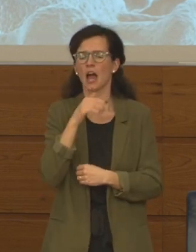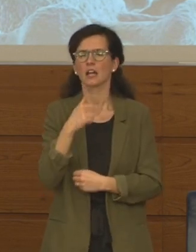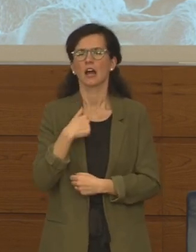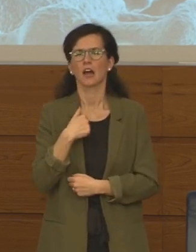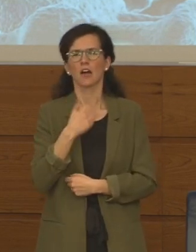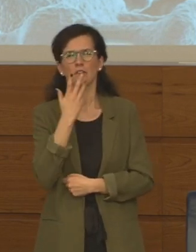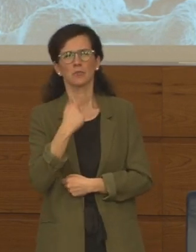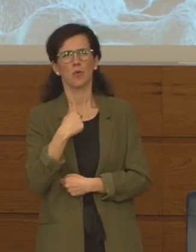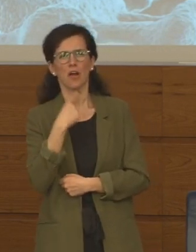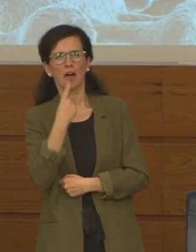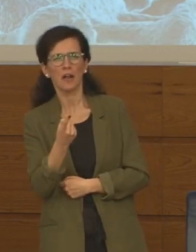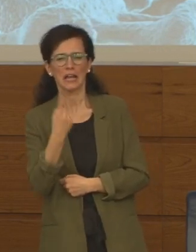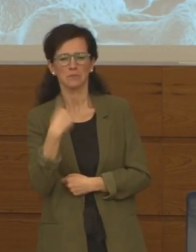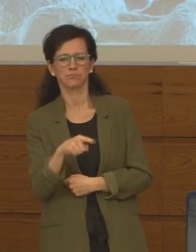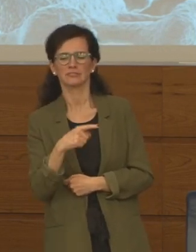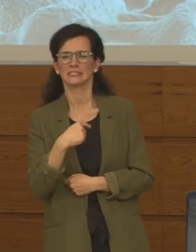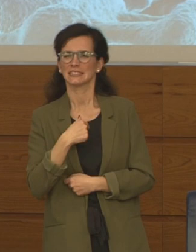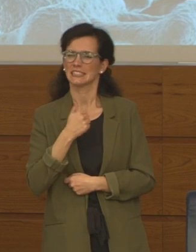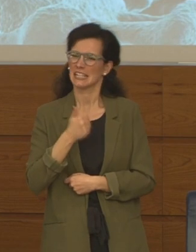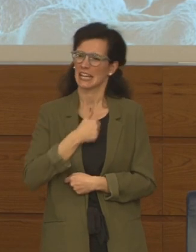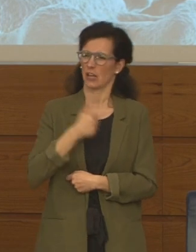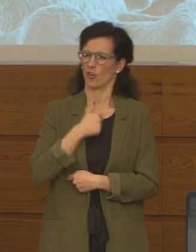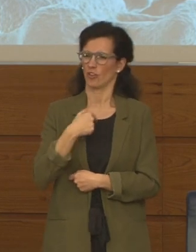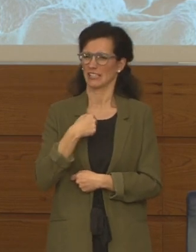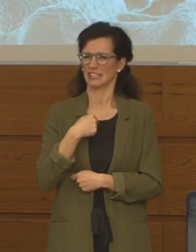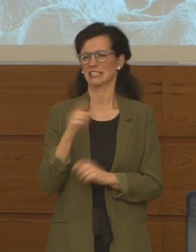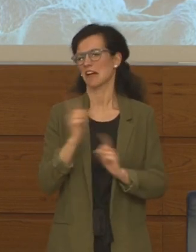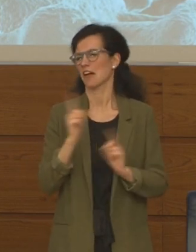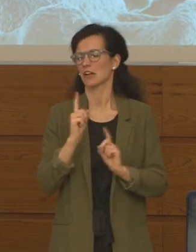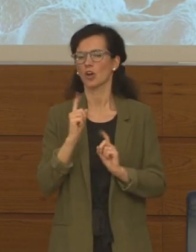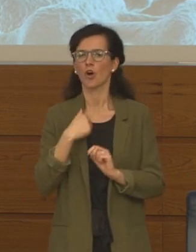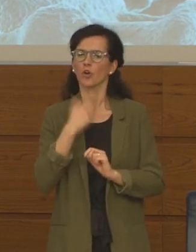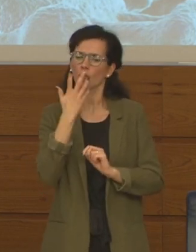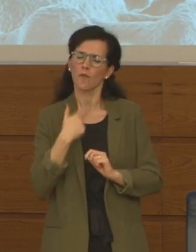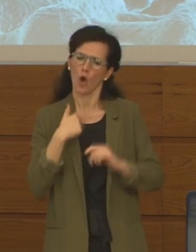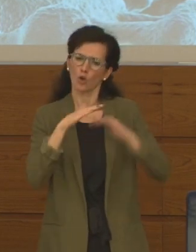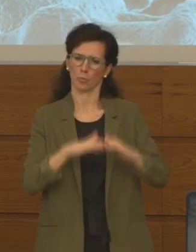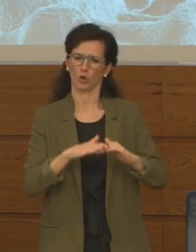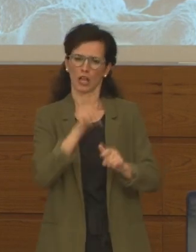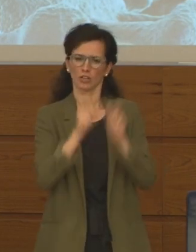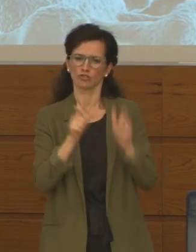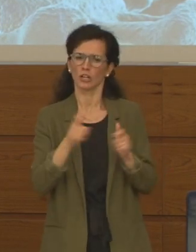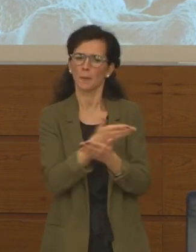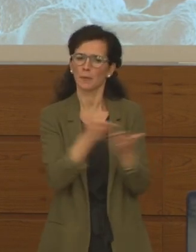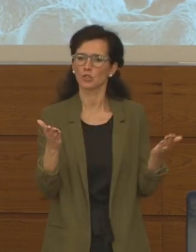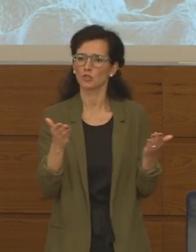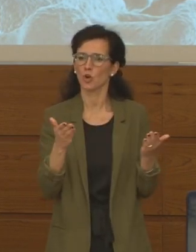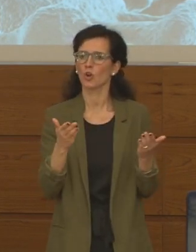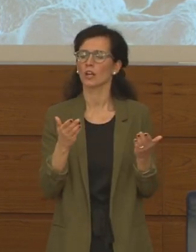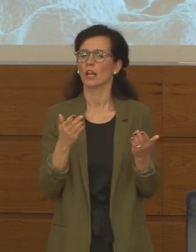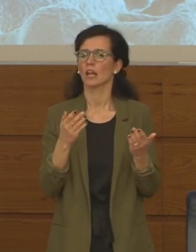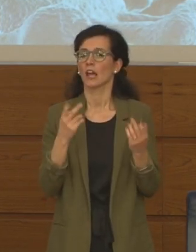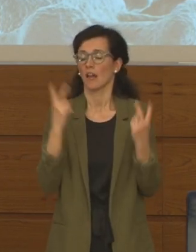perché noi queste persone le vogliamo proteggere, avessimo un vaccino sarebbero le prime che vaccineremmo, purtroppo un vaccino non ce